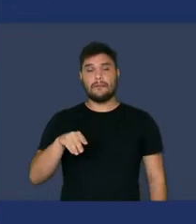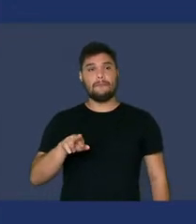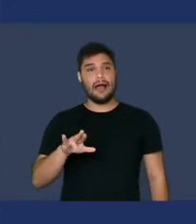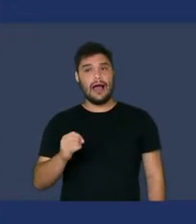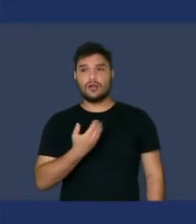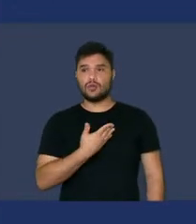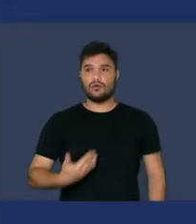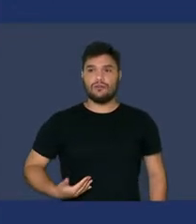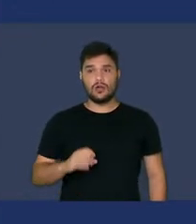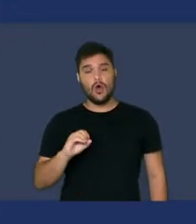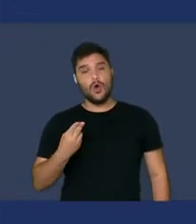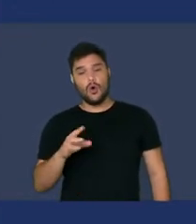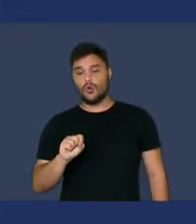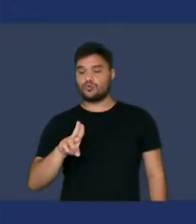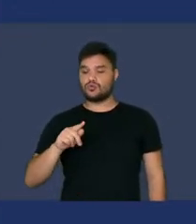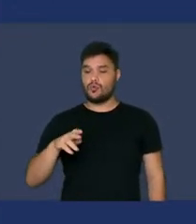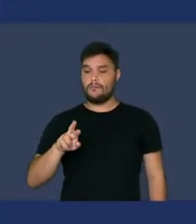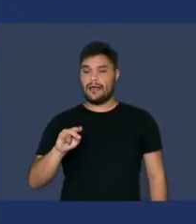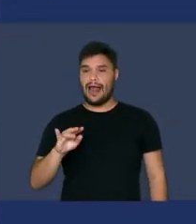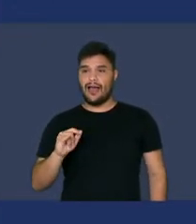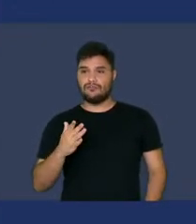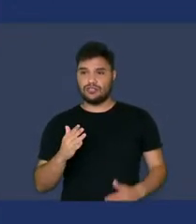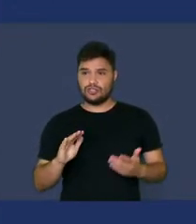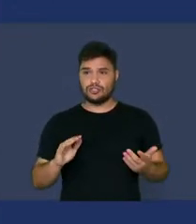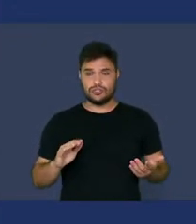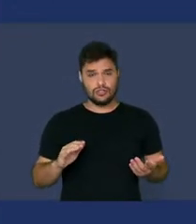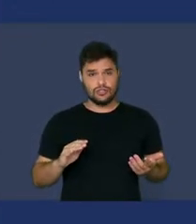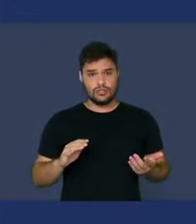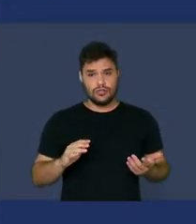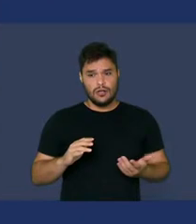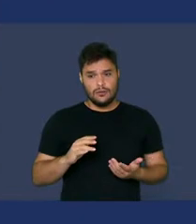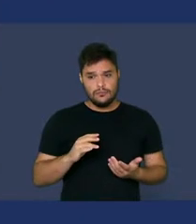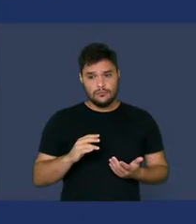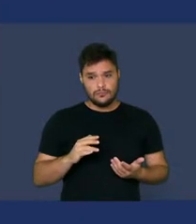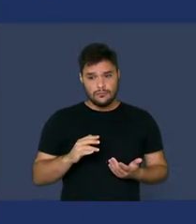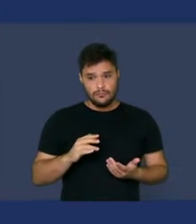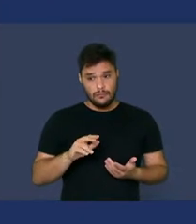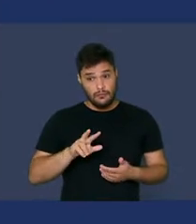VERIFICAR O DEFICIT PRIMÁRIO DO GOVERNO, OU SUPERAVIT PRIMÁRIO DO GOVERNO. QUER DIZER, NÓS VAMOS UTILIZAR O